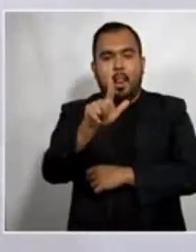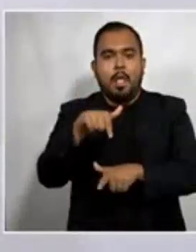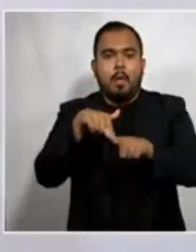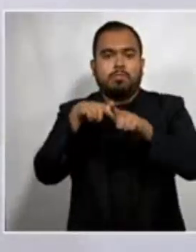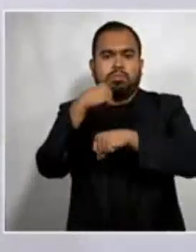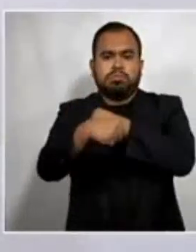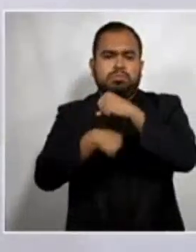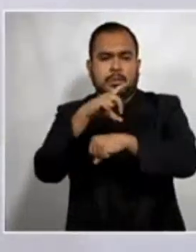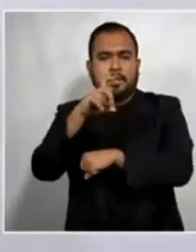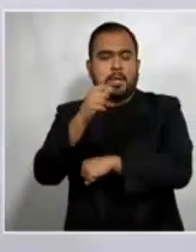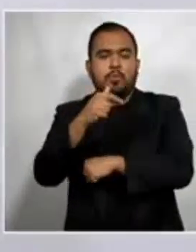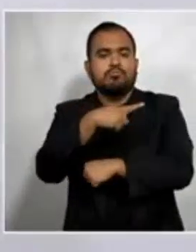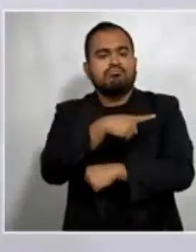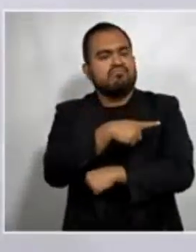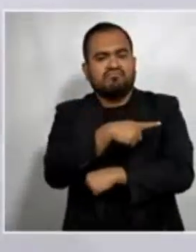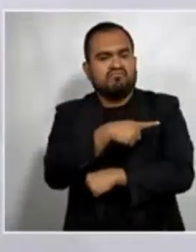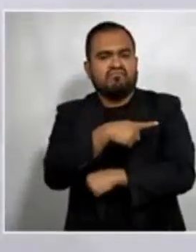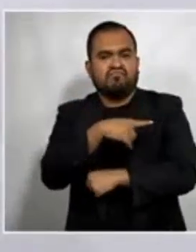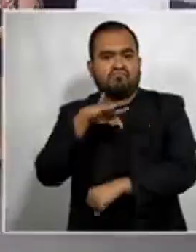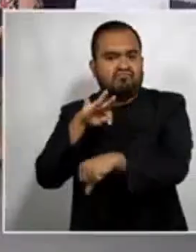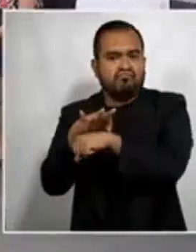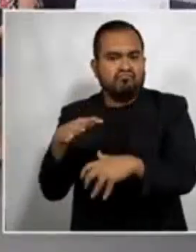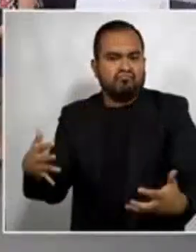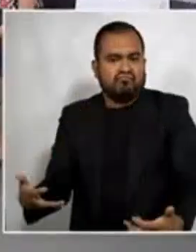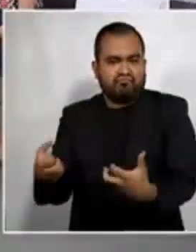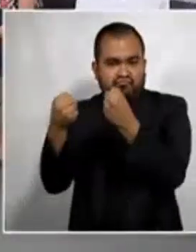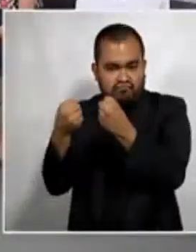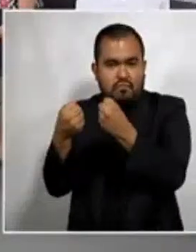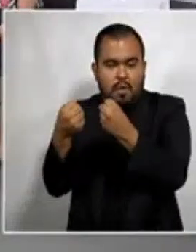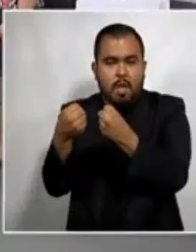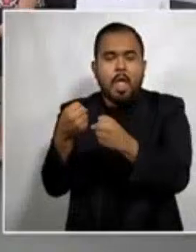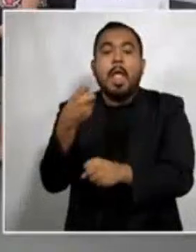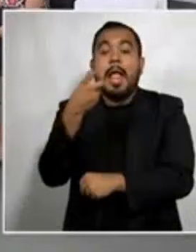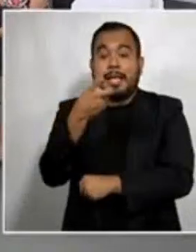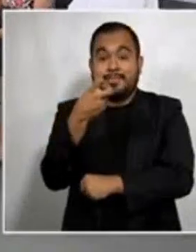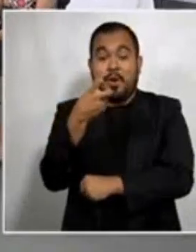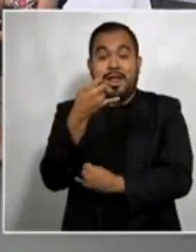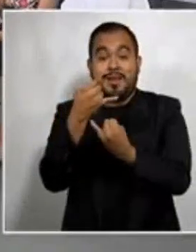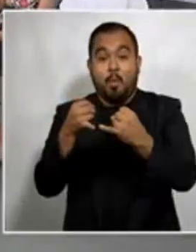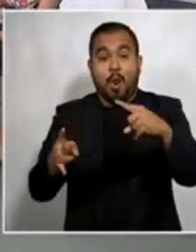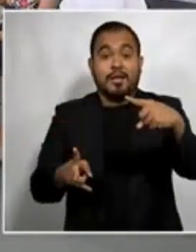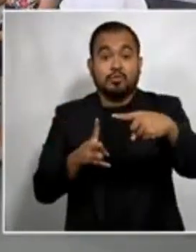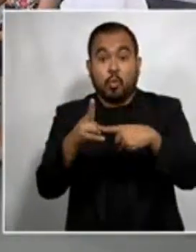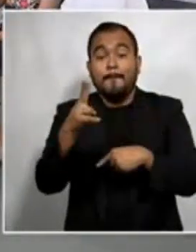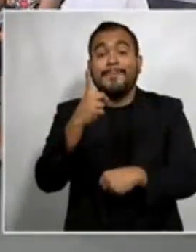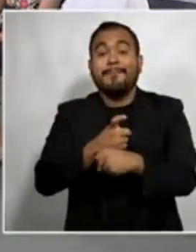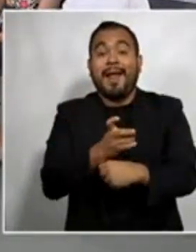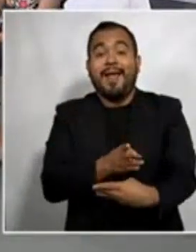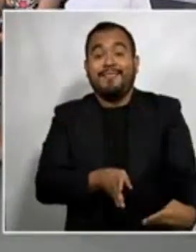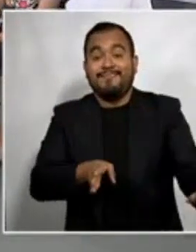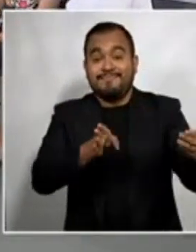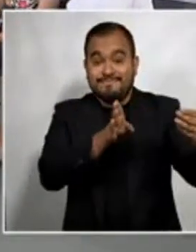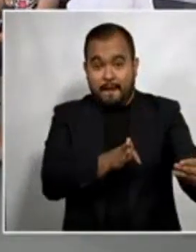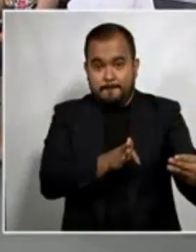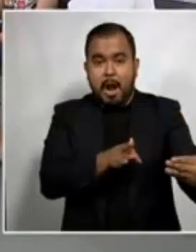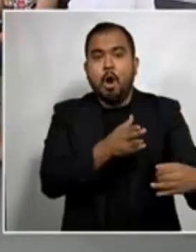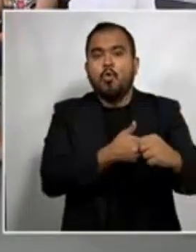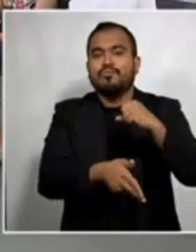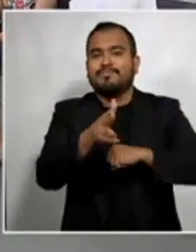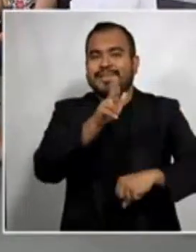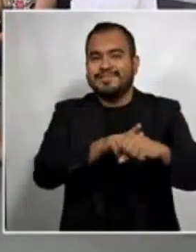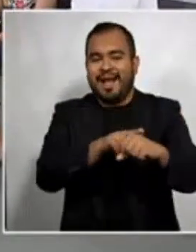La inauguración de la primera etapa del Hospital Regional de Alta Especialidad de Tlajomulco no